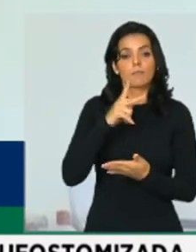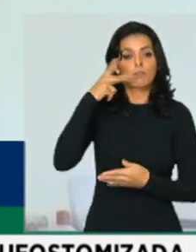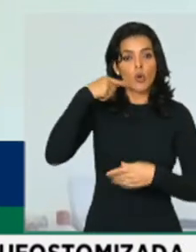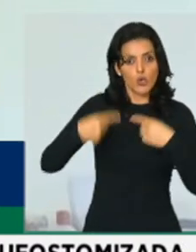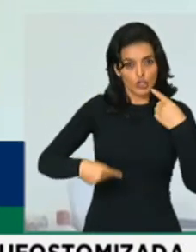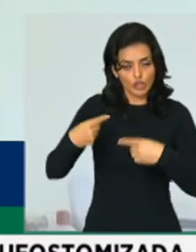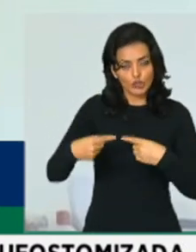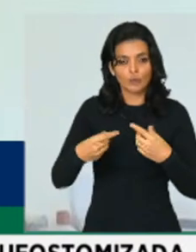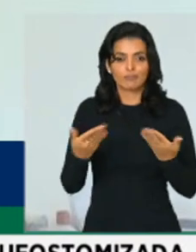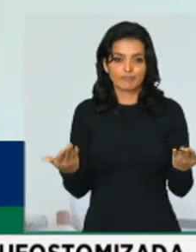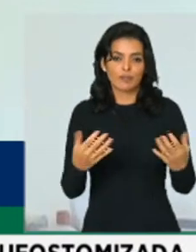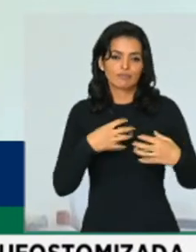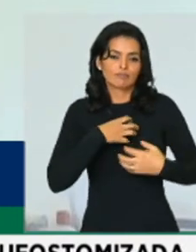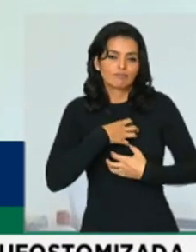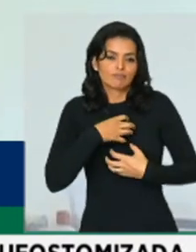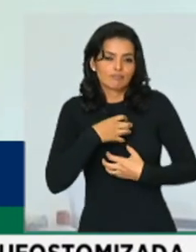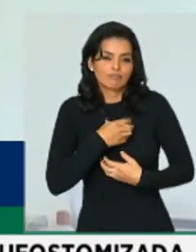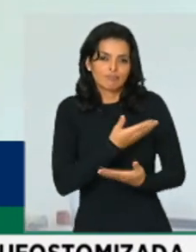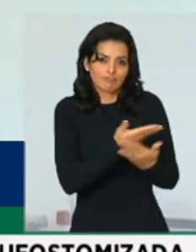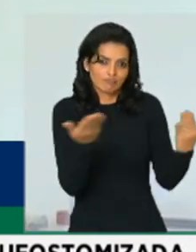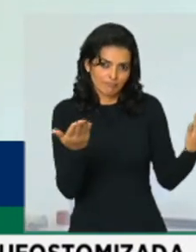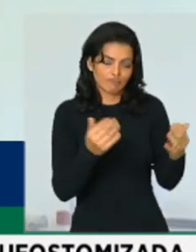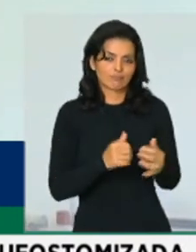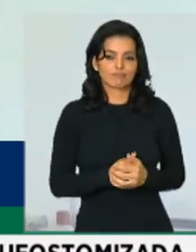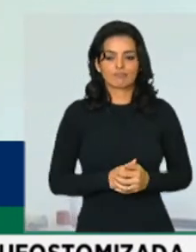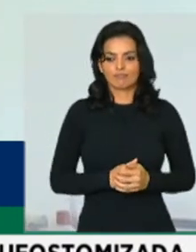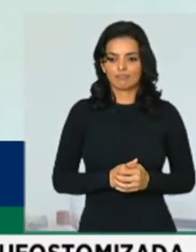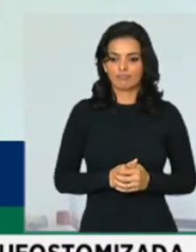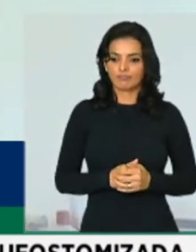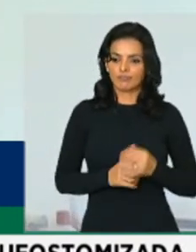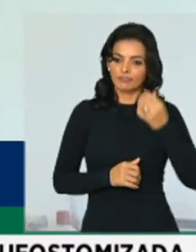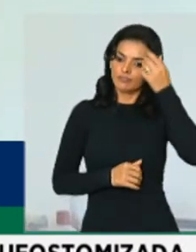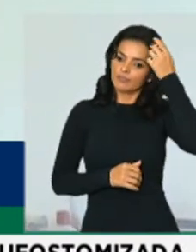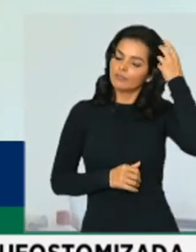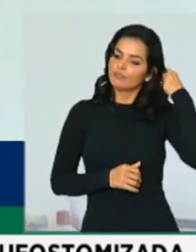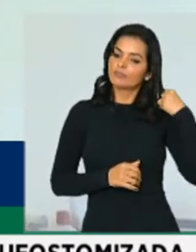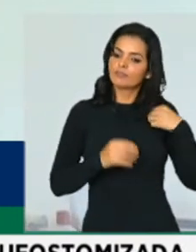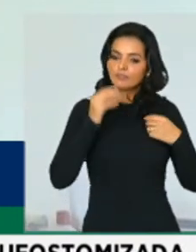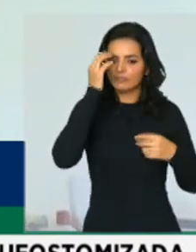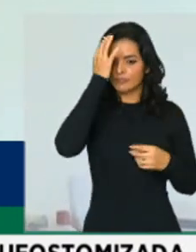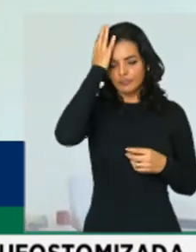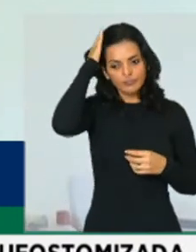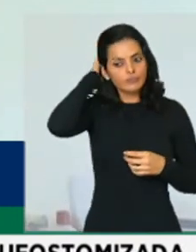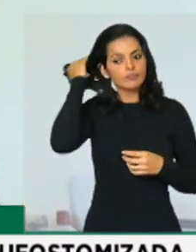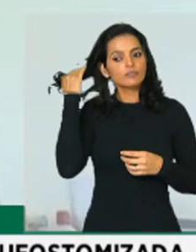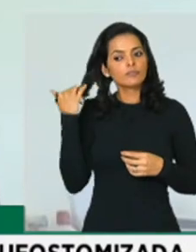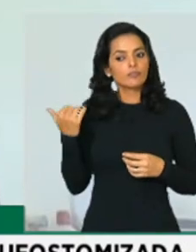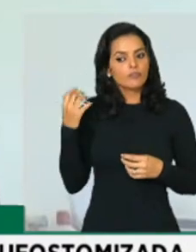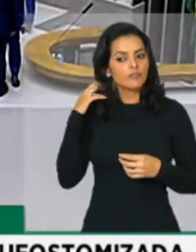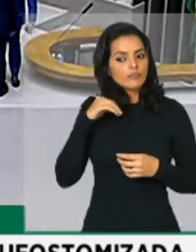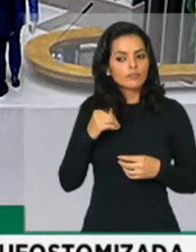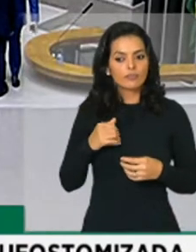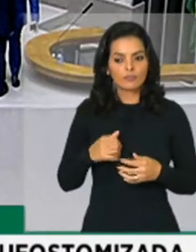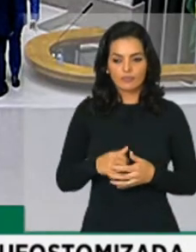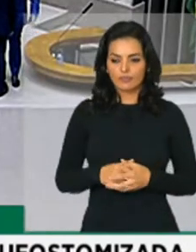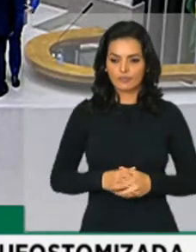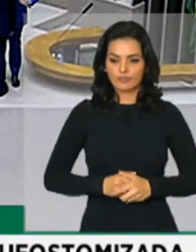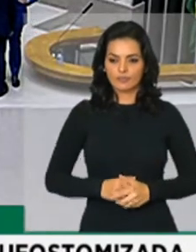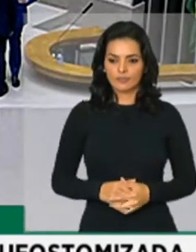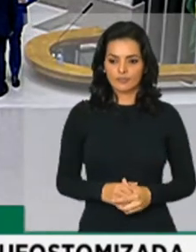[PRESIDENTE]: MINORIA. -- [DEP. HENRIQUE FONTANA]: PRESIDENTE, BOA TARDE. CUMPRIMENTO DEPUTADO ZACHARIAS PELA IMPORTANTE PROPOSTA QUE GARANTE DEBATE